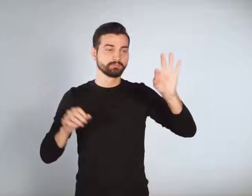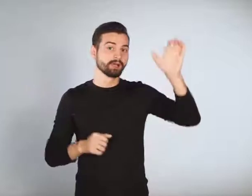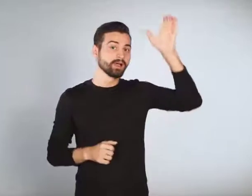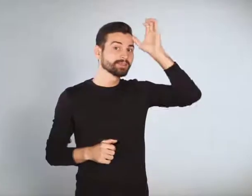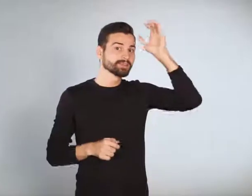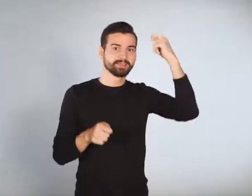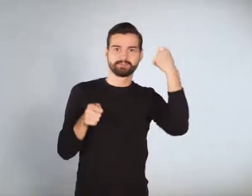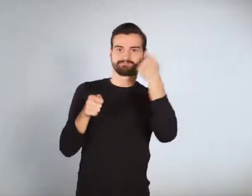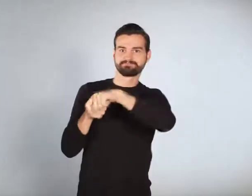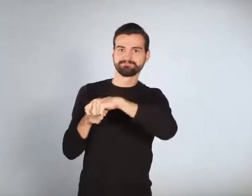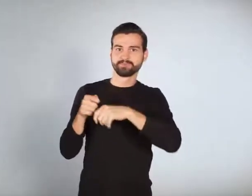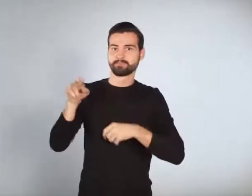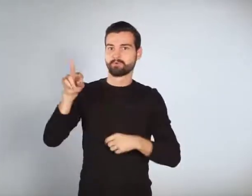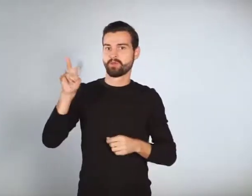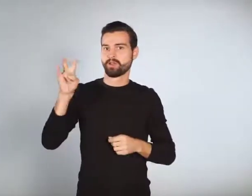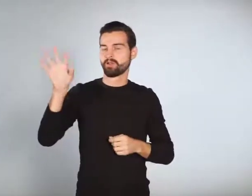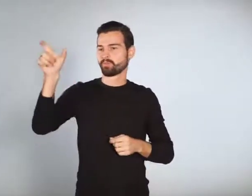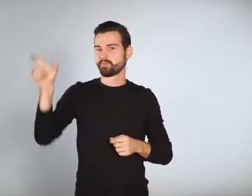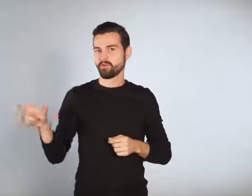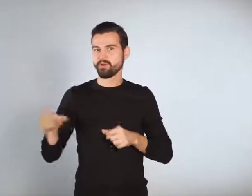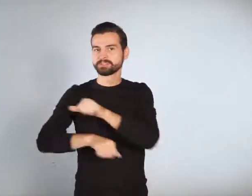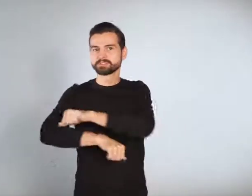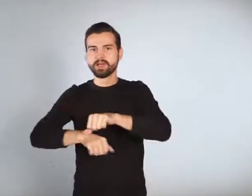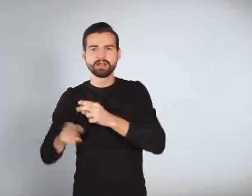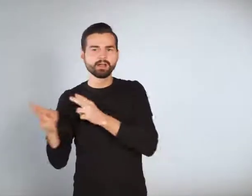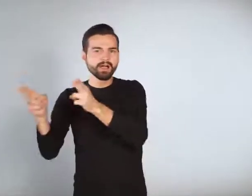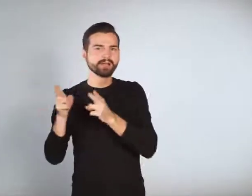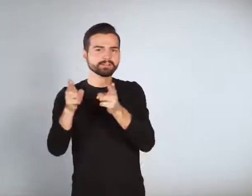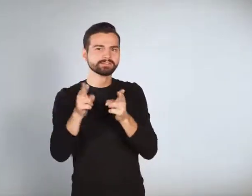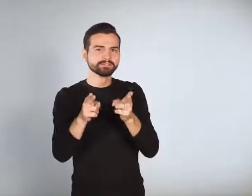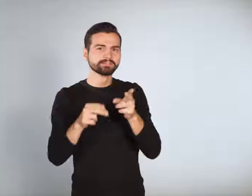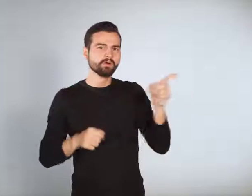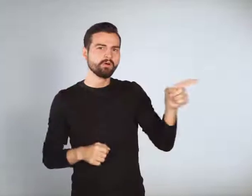Поленов награждается поездкой за границу за счёт академии.